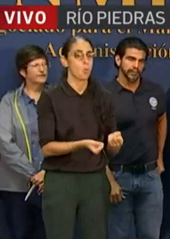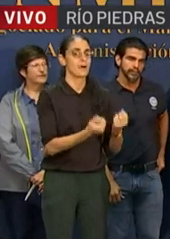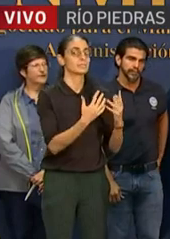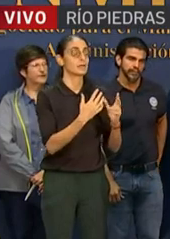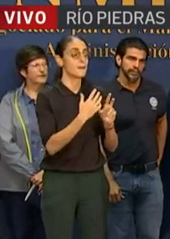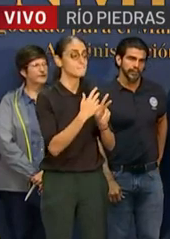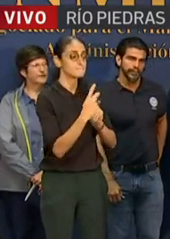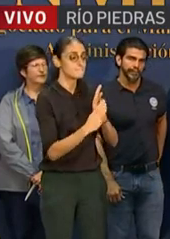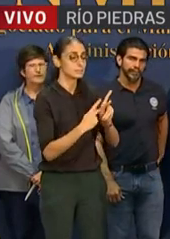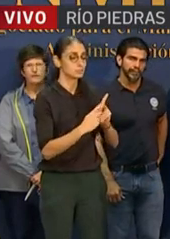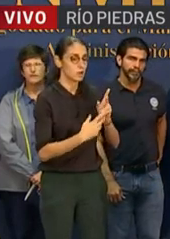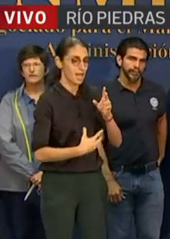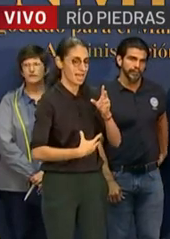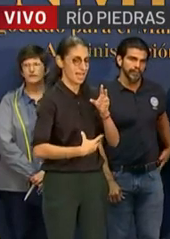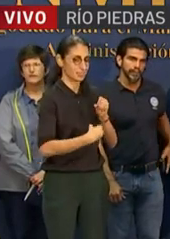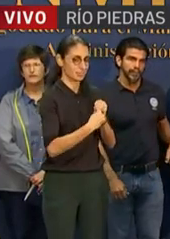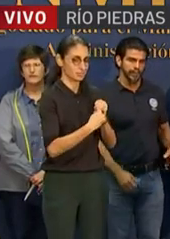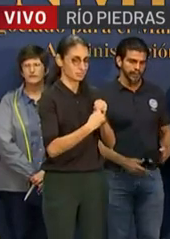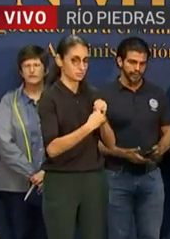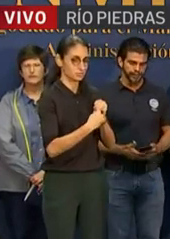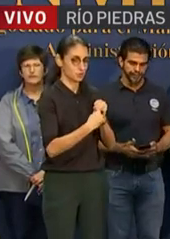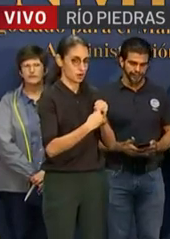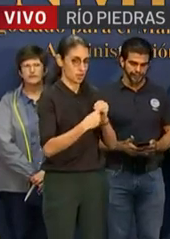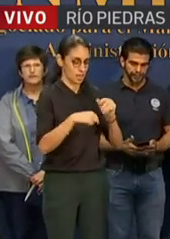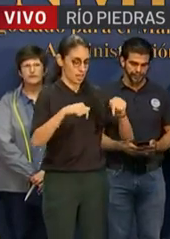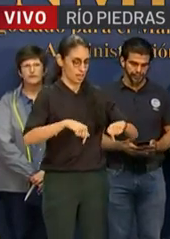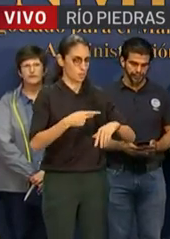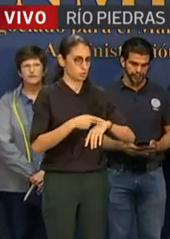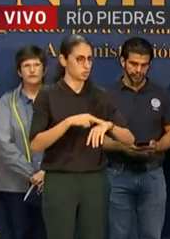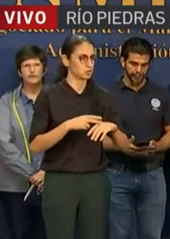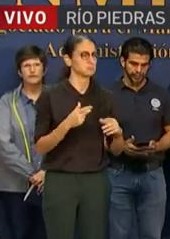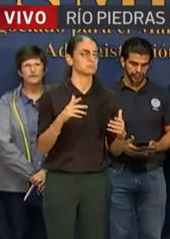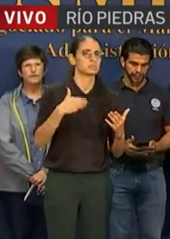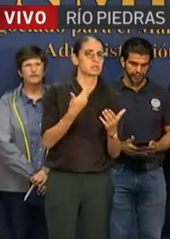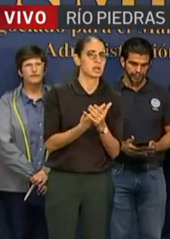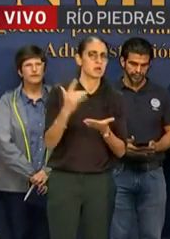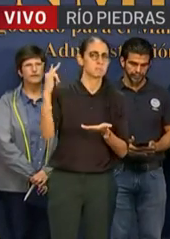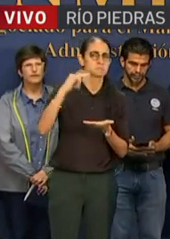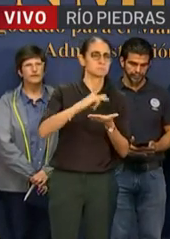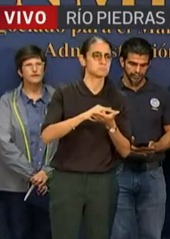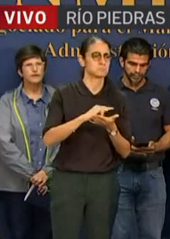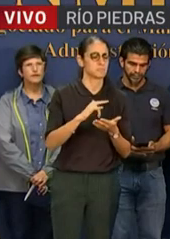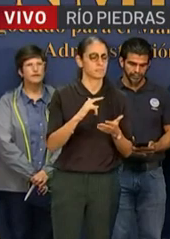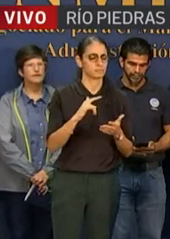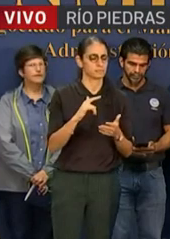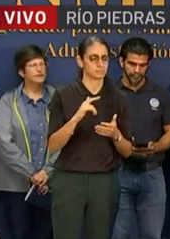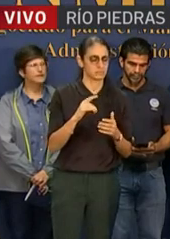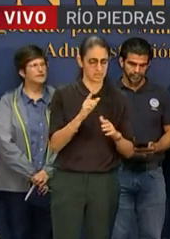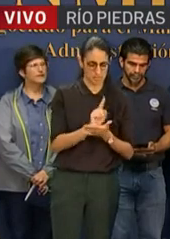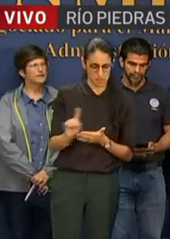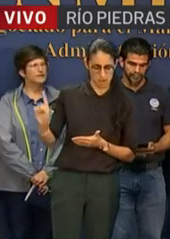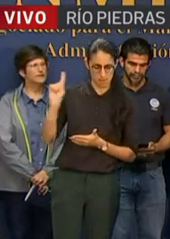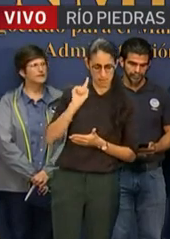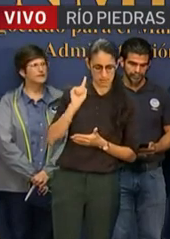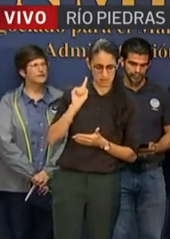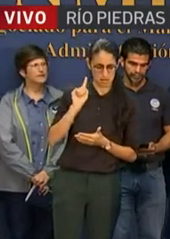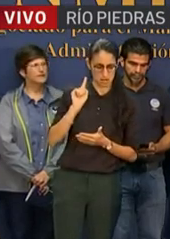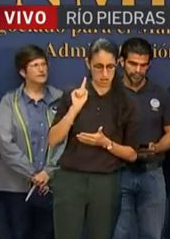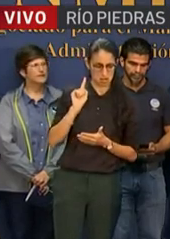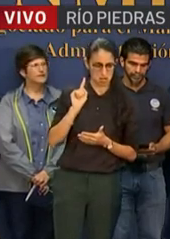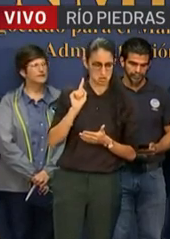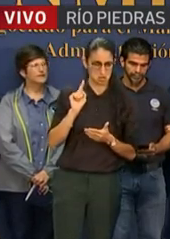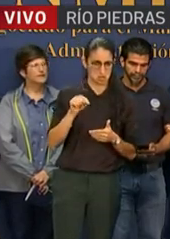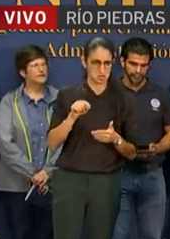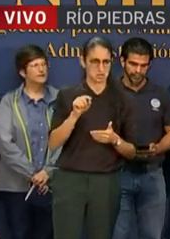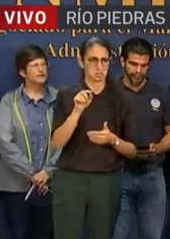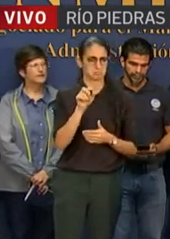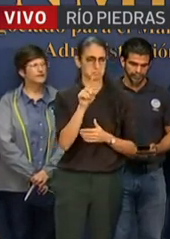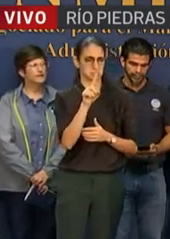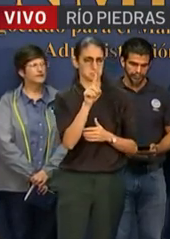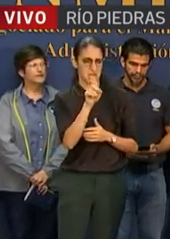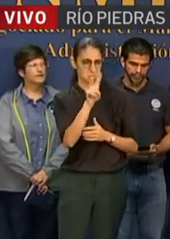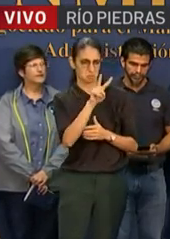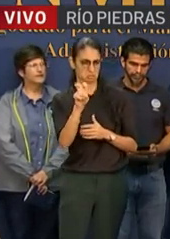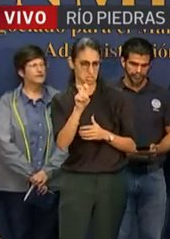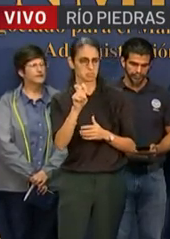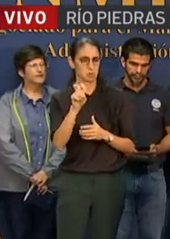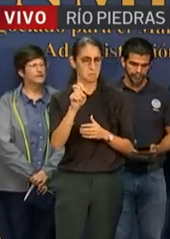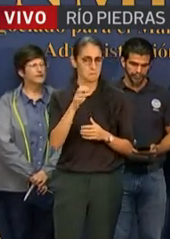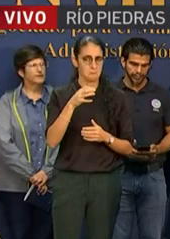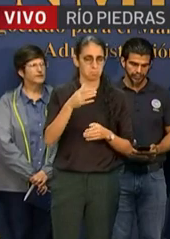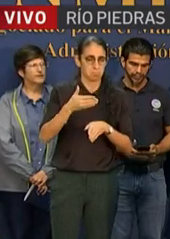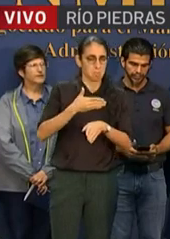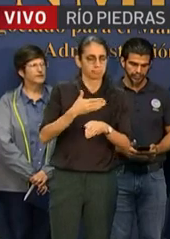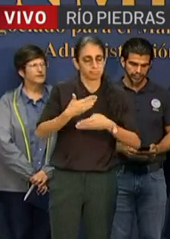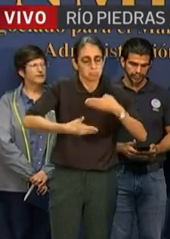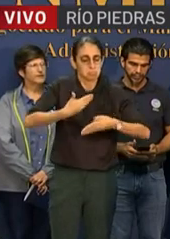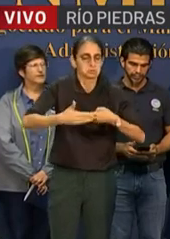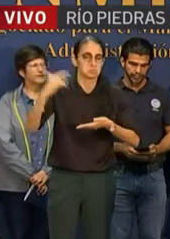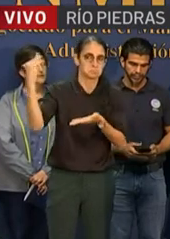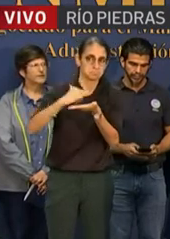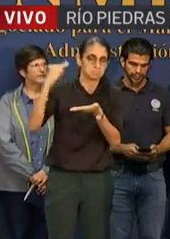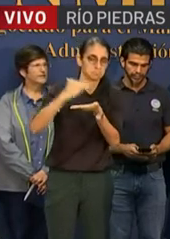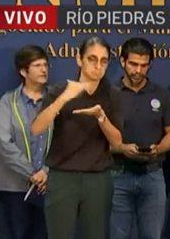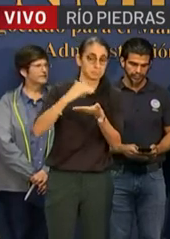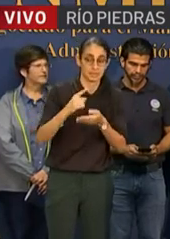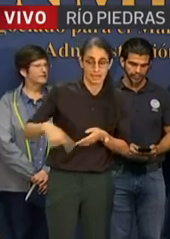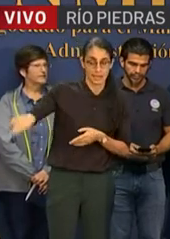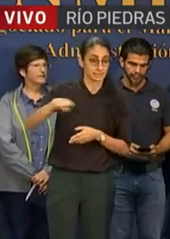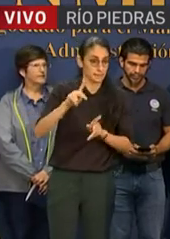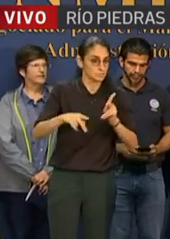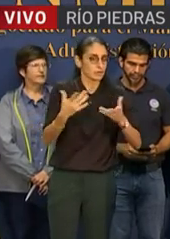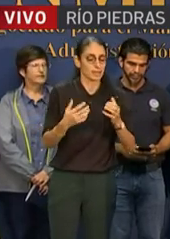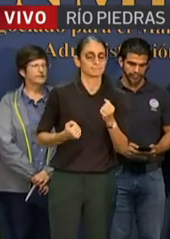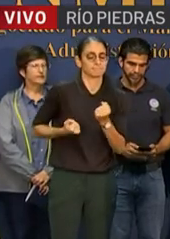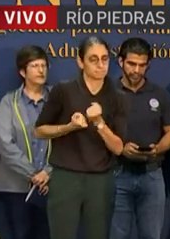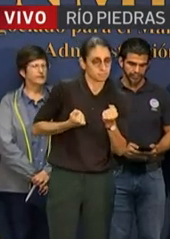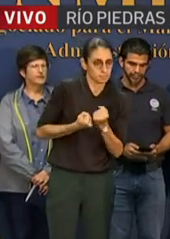ESTAMOS LISTOS. Y PRESENTO